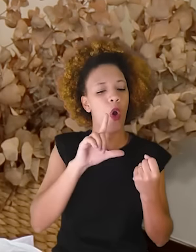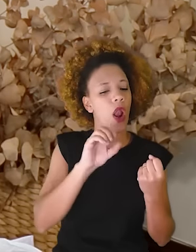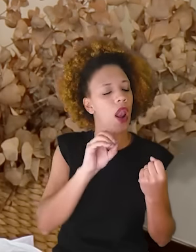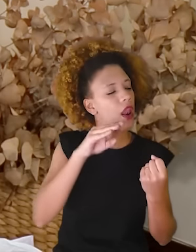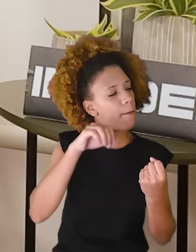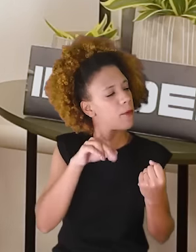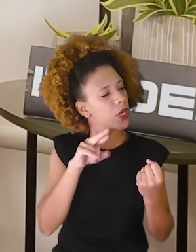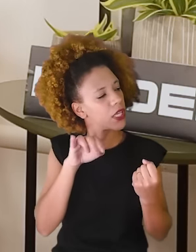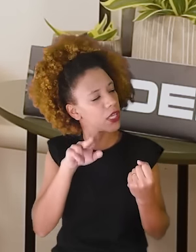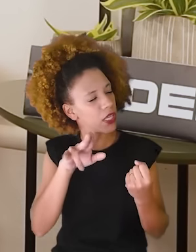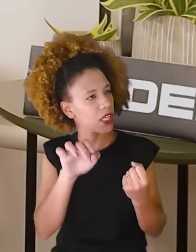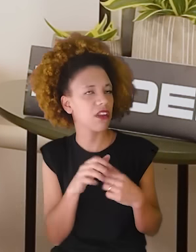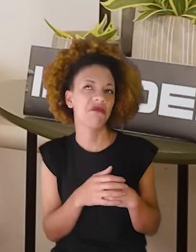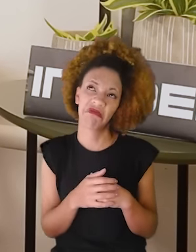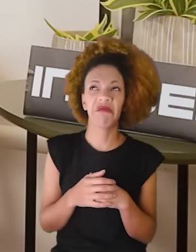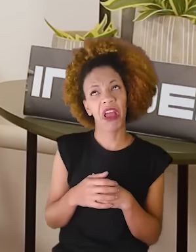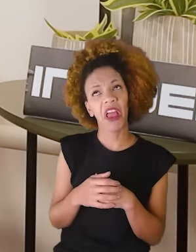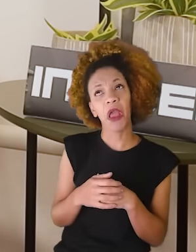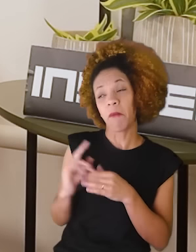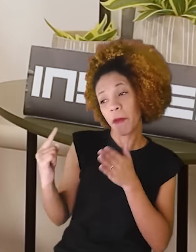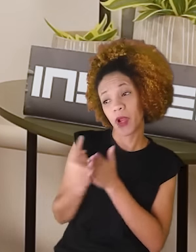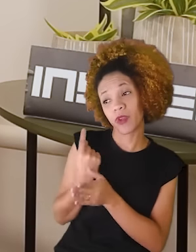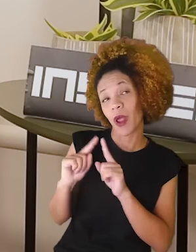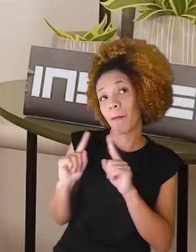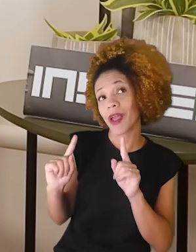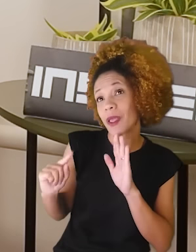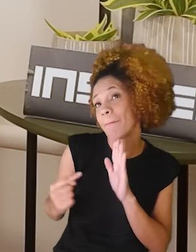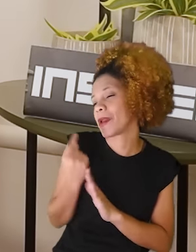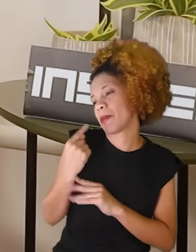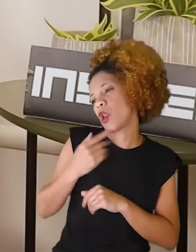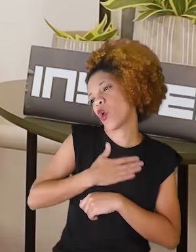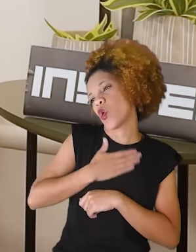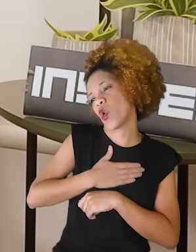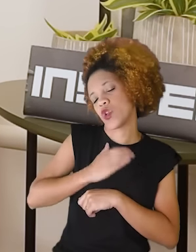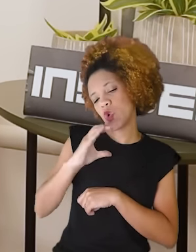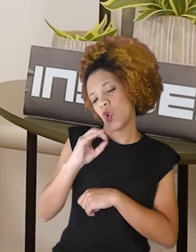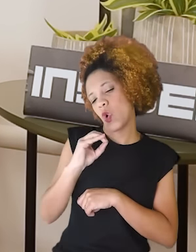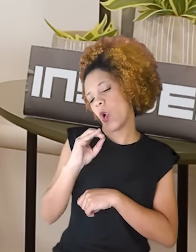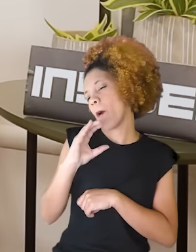toda é muitas pessoas perguntam isso mas primeiro eu gosto de Copacabana eu gosto de fazer tudo a pé